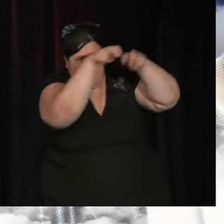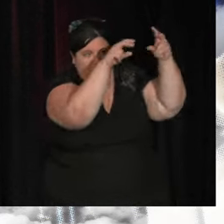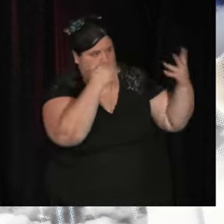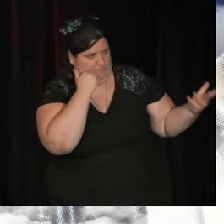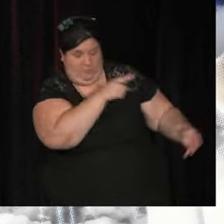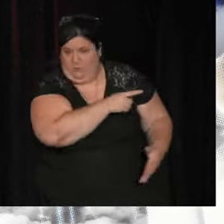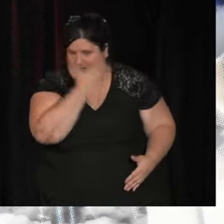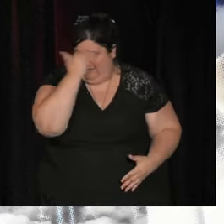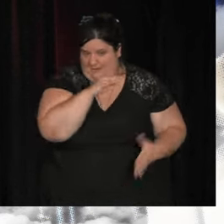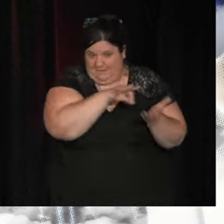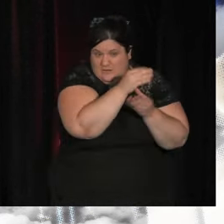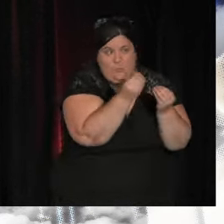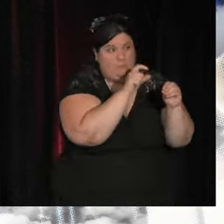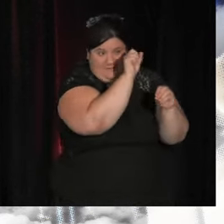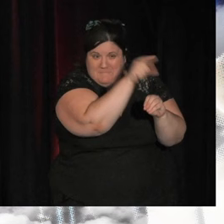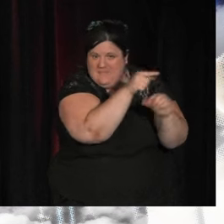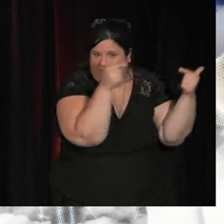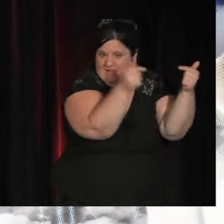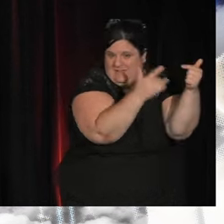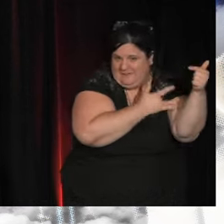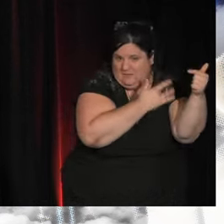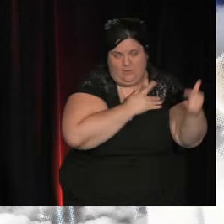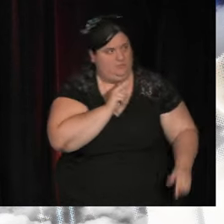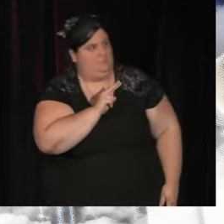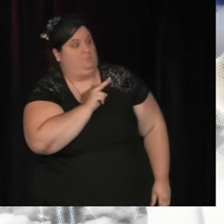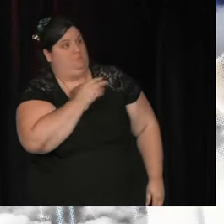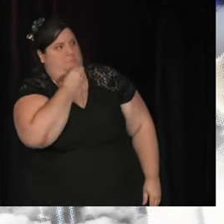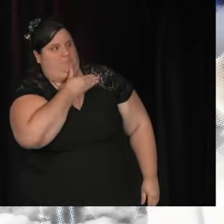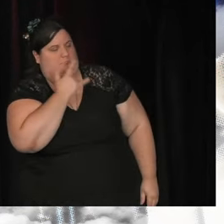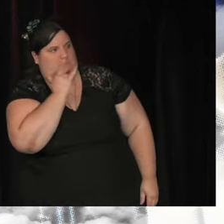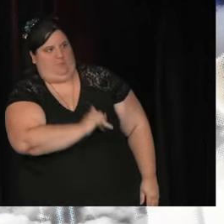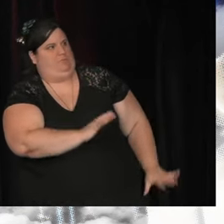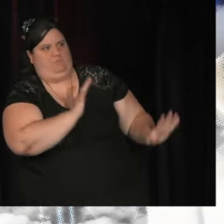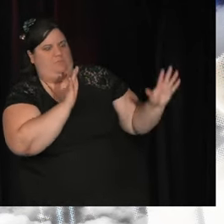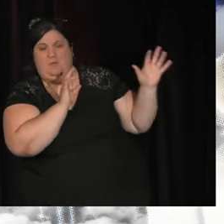qu'ils ont décidé de prendre la fight ici, c'était plus optimal. Toi, tu n'as jamais vu ça de ta vie. Et ils bougent comme une seule personne.